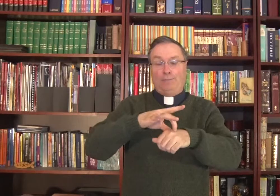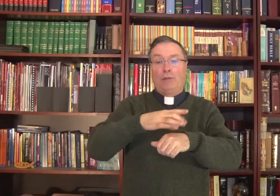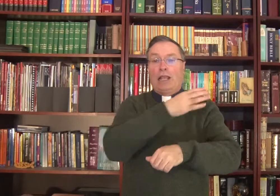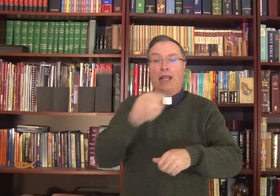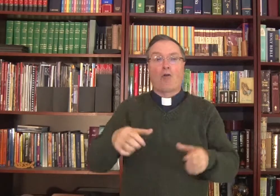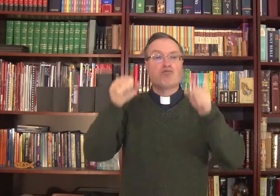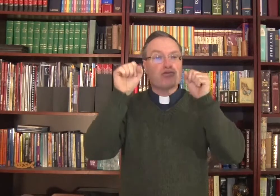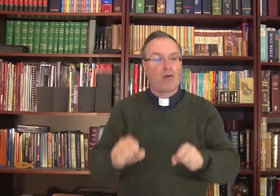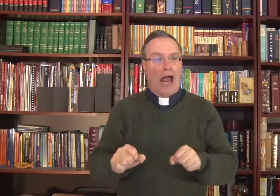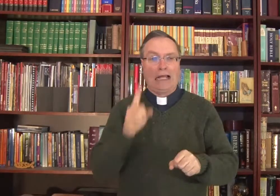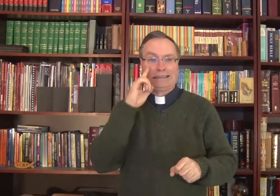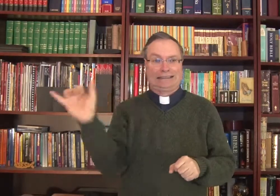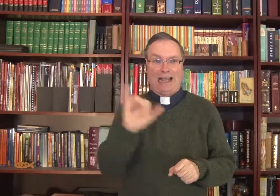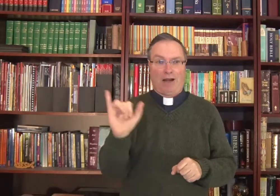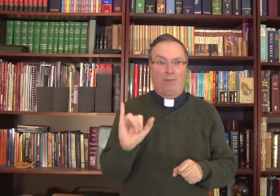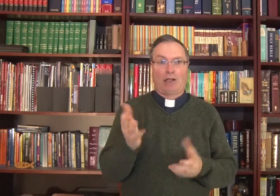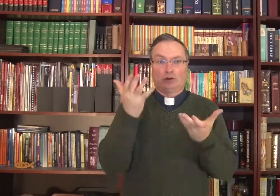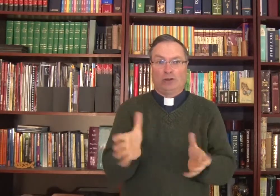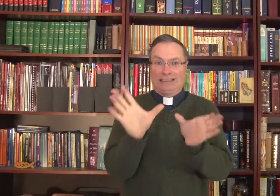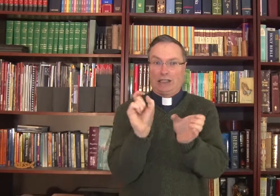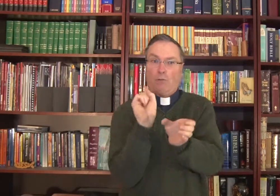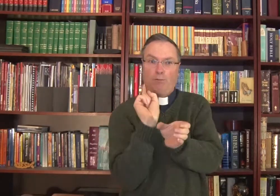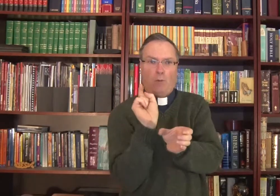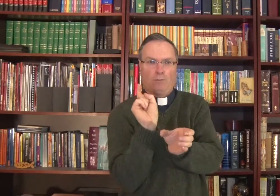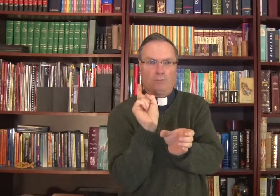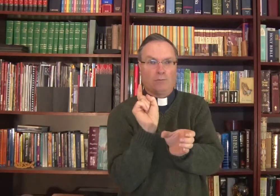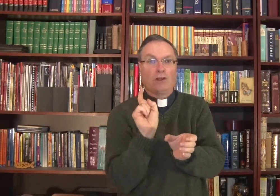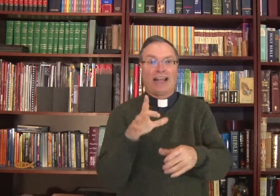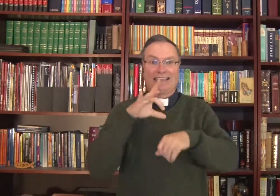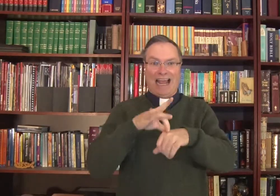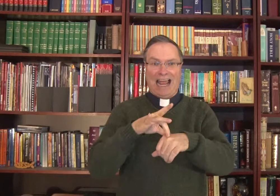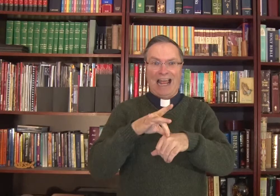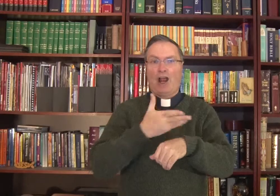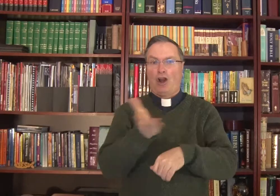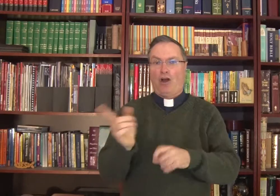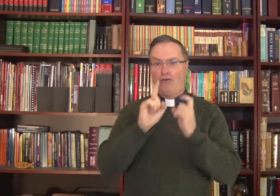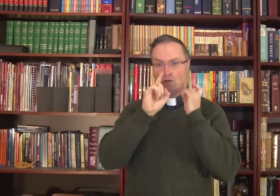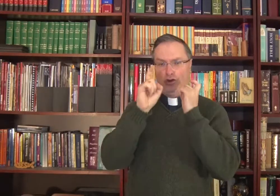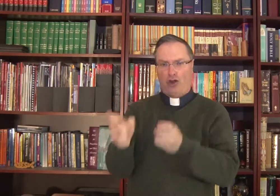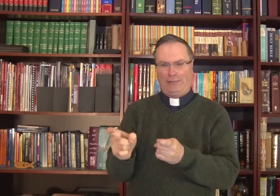et un pouvoir semblable à celui des scorpions de la terre leur fut donné.